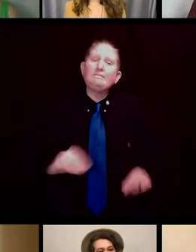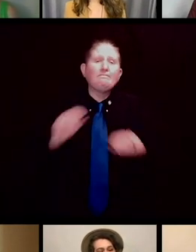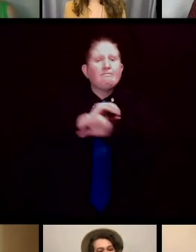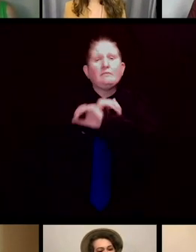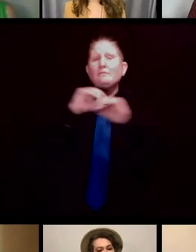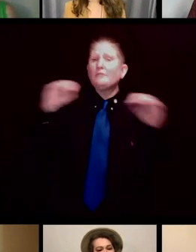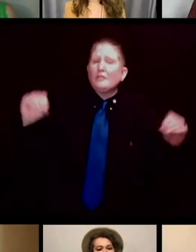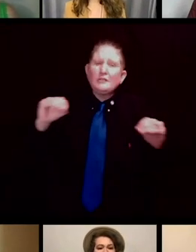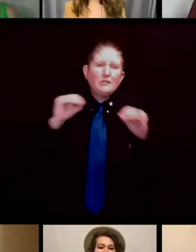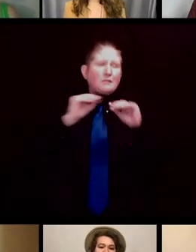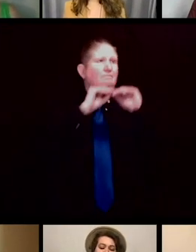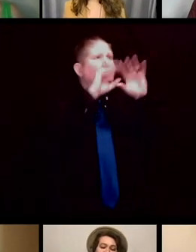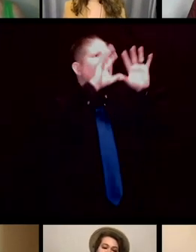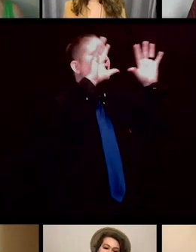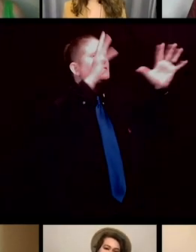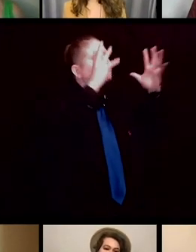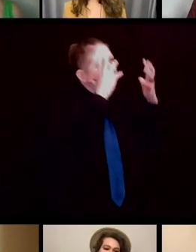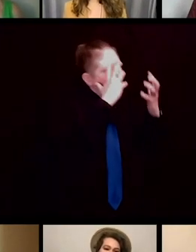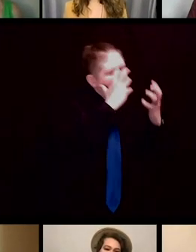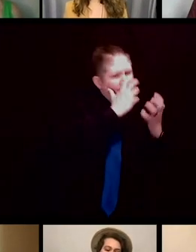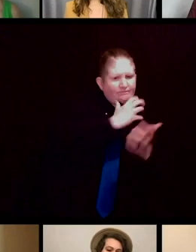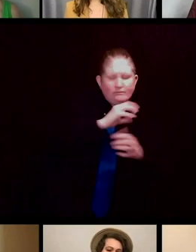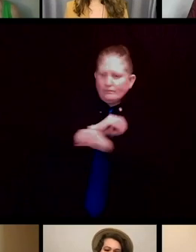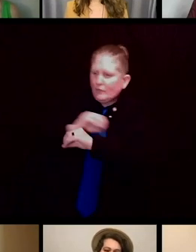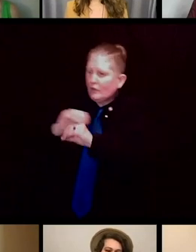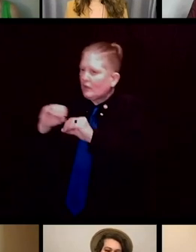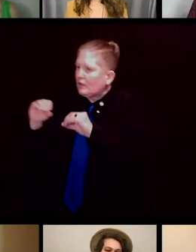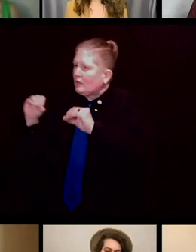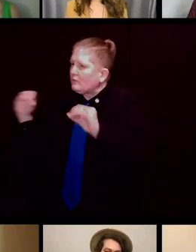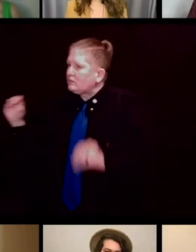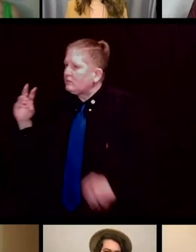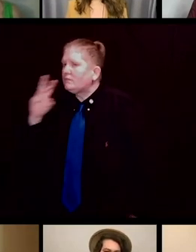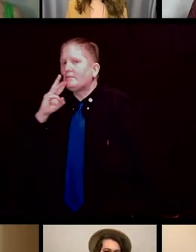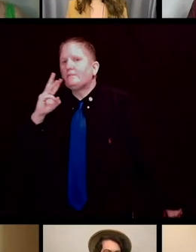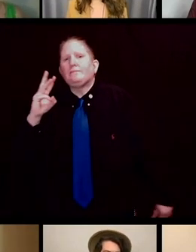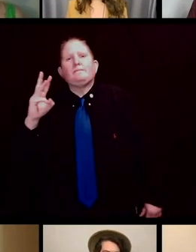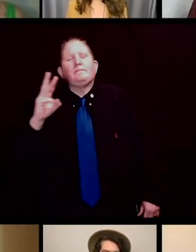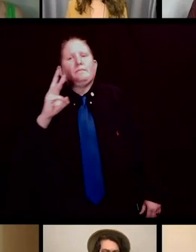Muy poca luz, muy poca agua